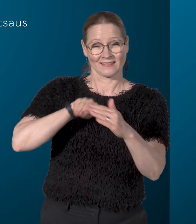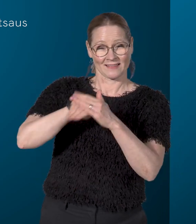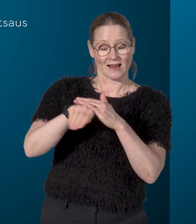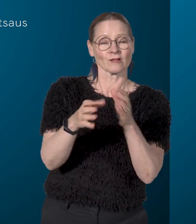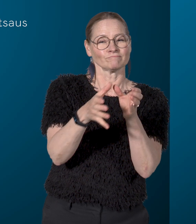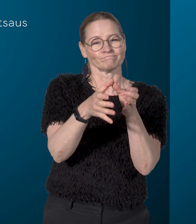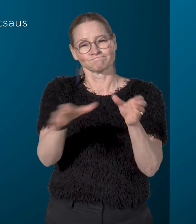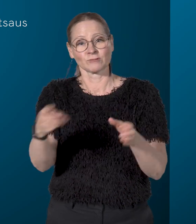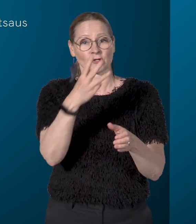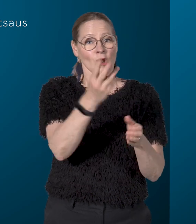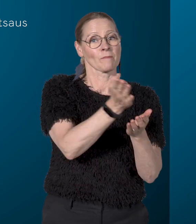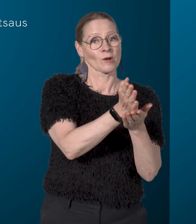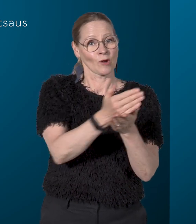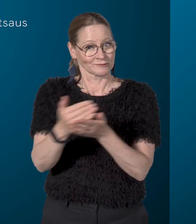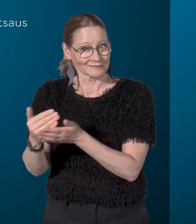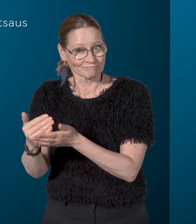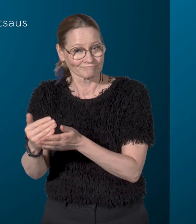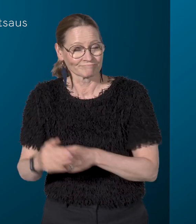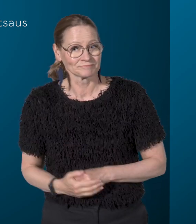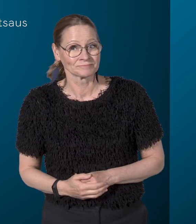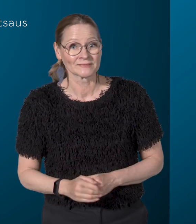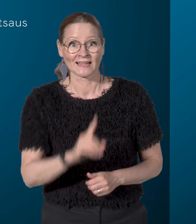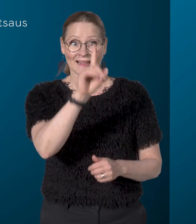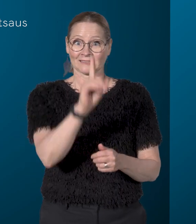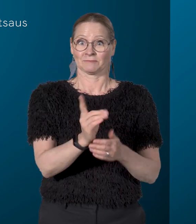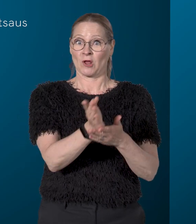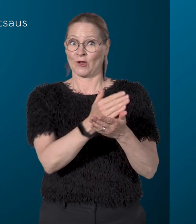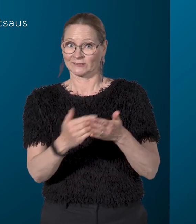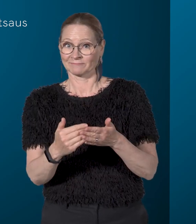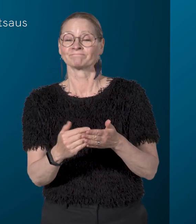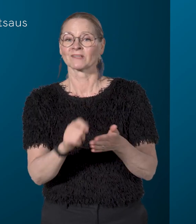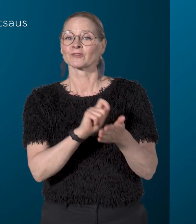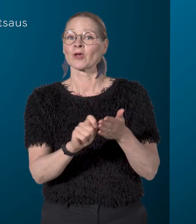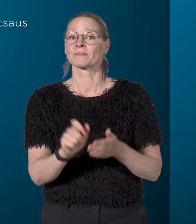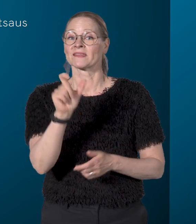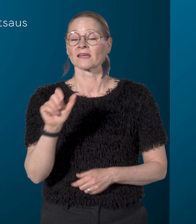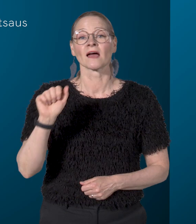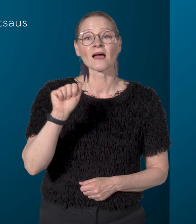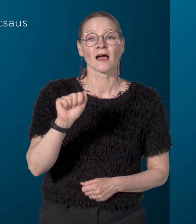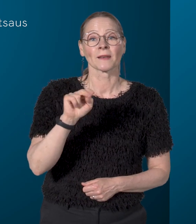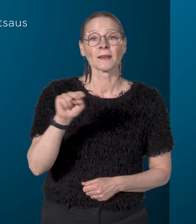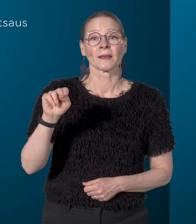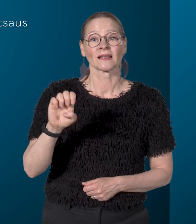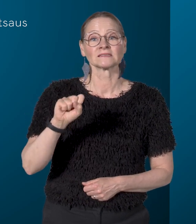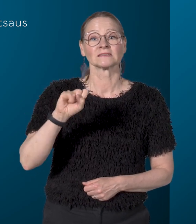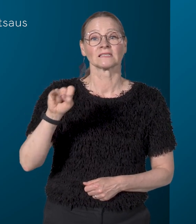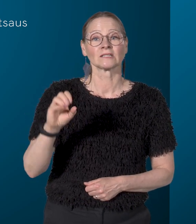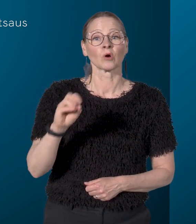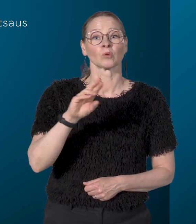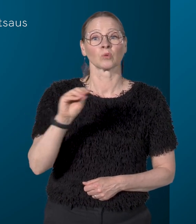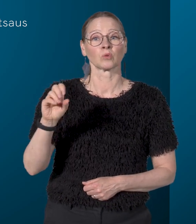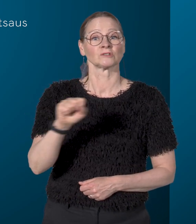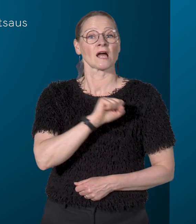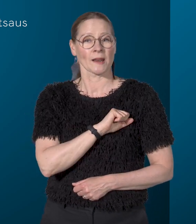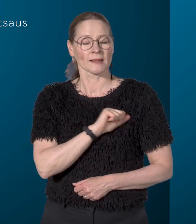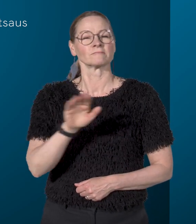Tallenne on jaettu kolmeen osaan, joista ensimmäisessä toimittaja Anne Sjöroos -